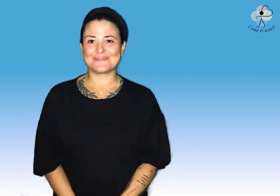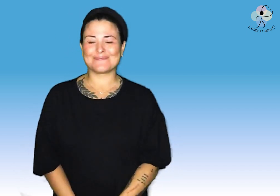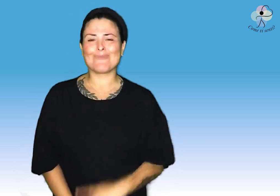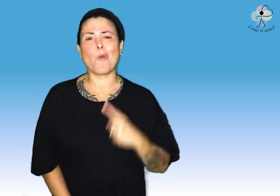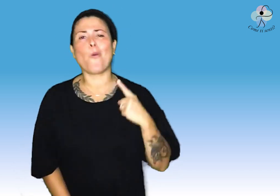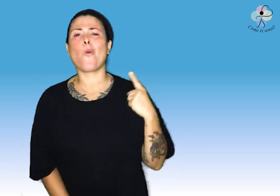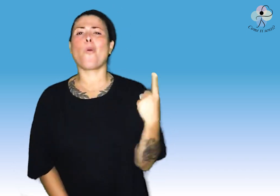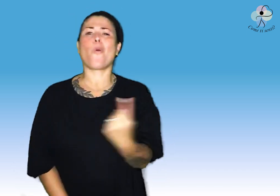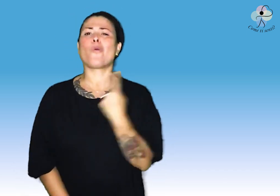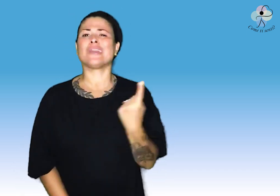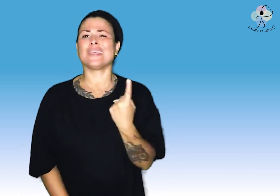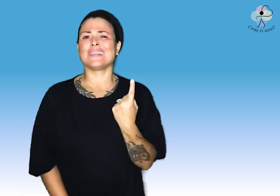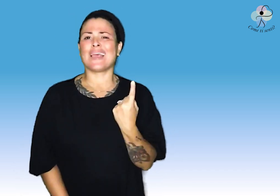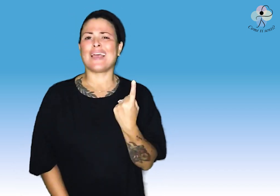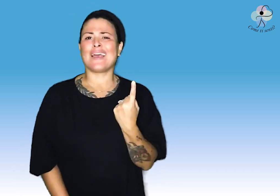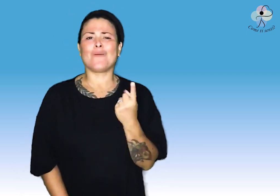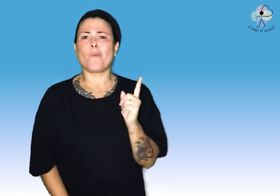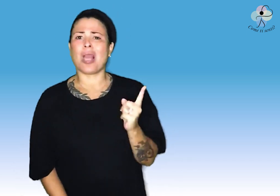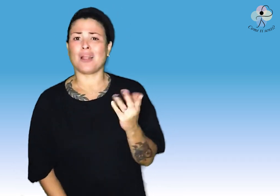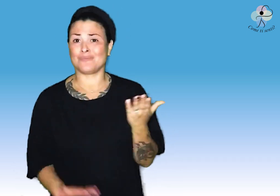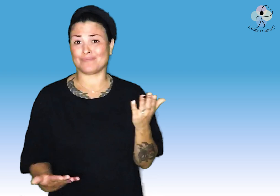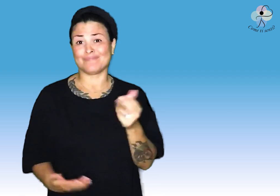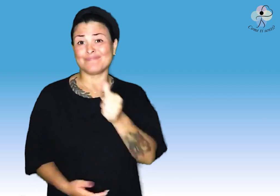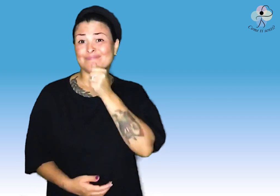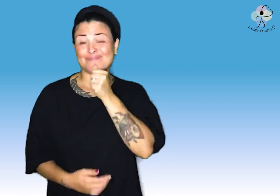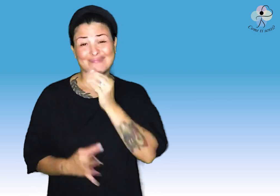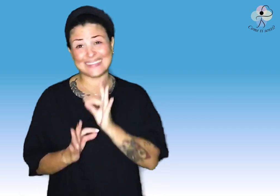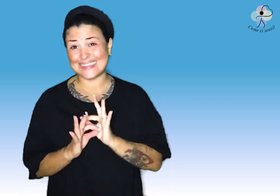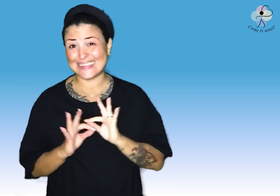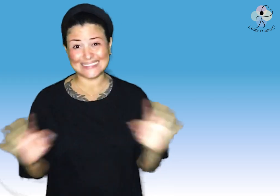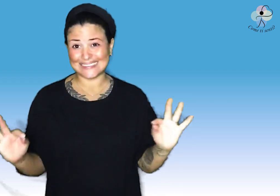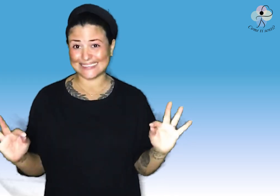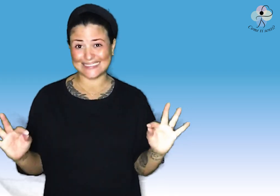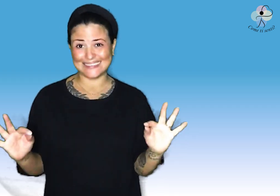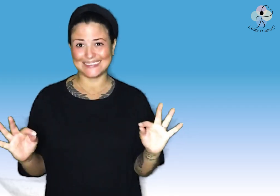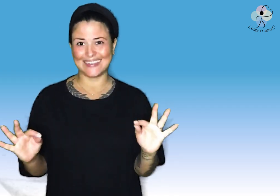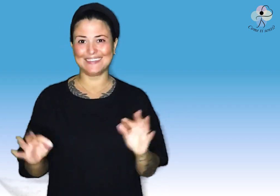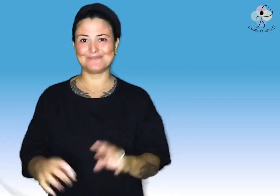e l’astinenza è l’unica indicazione da dare e seguire.